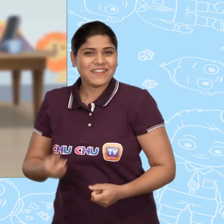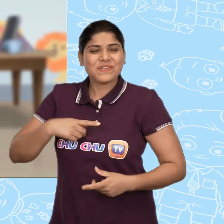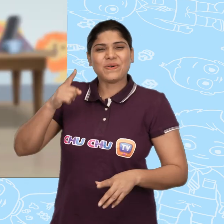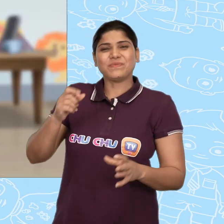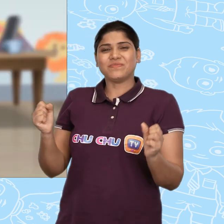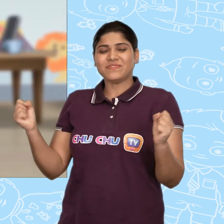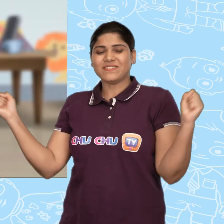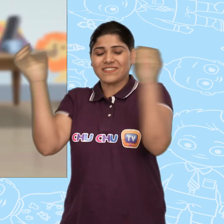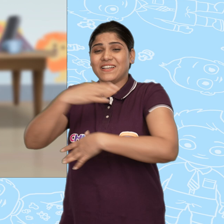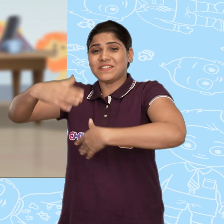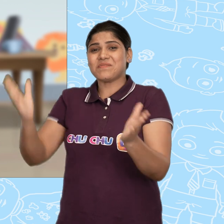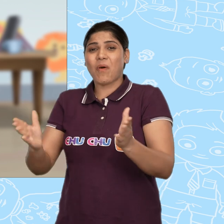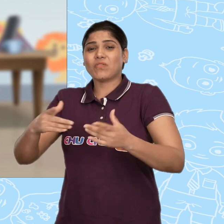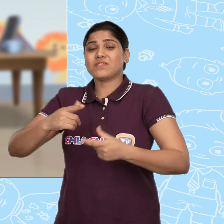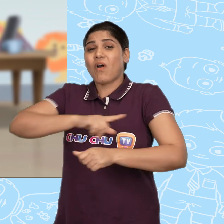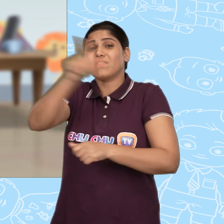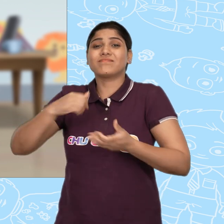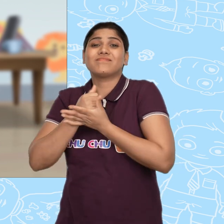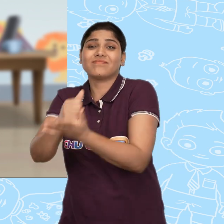और जादूई पिटारे से सबकी मदद करना चाहता हूँ